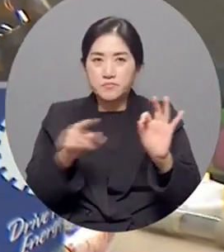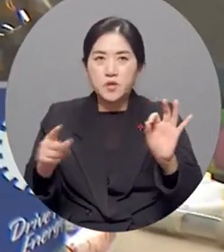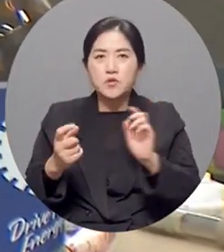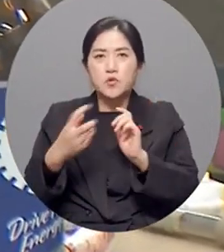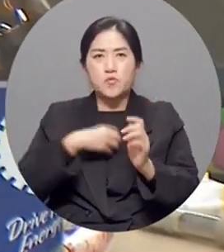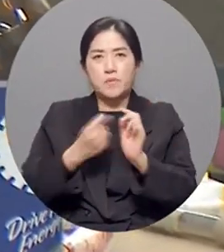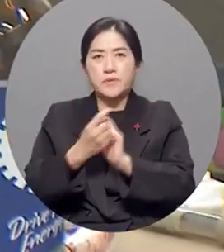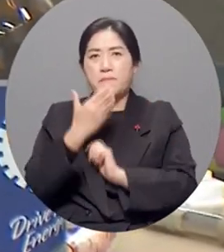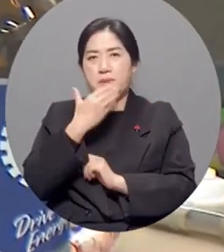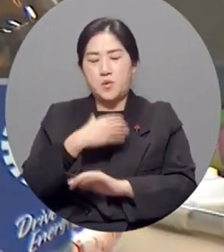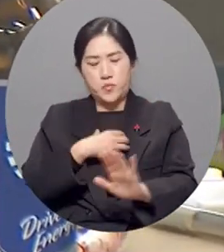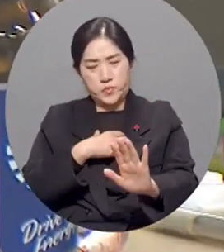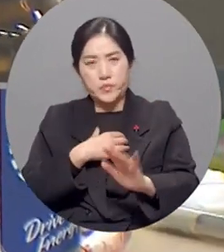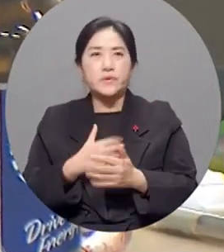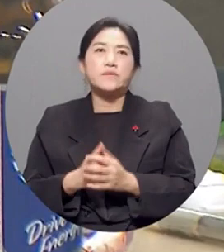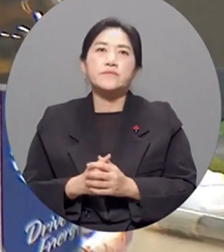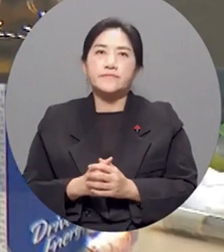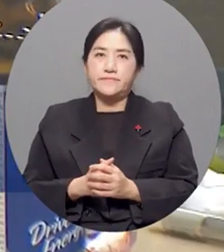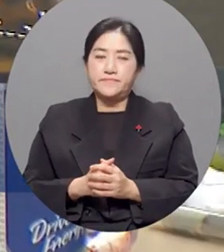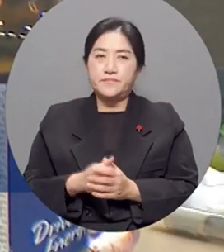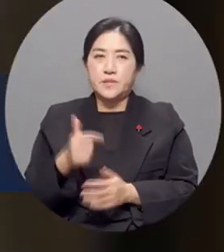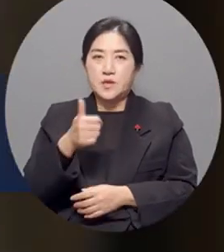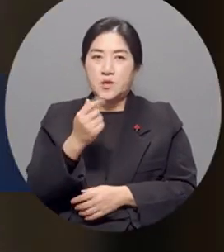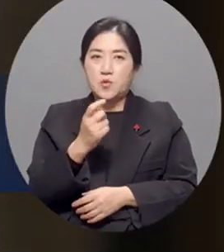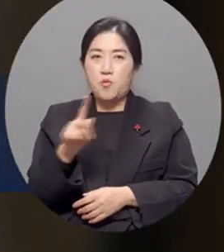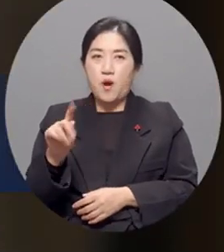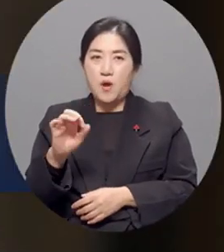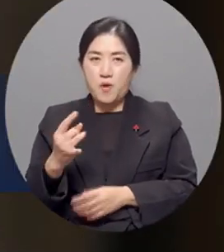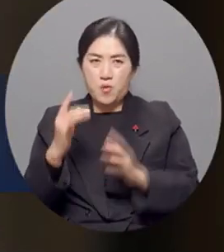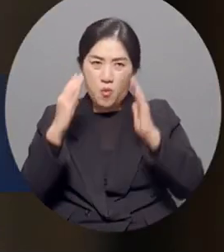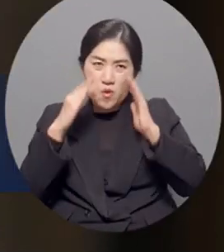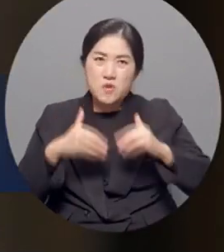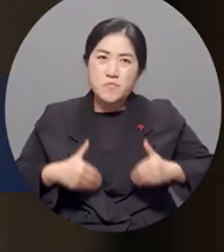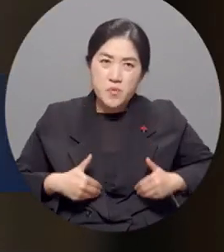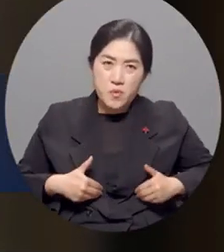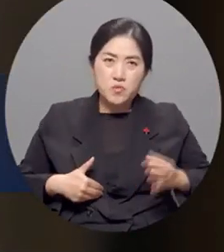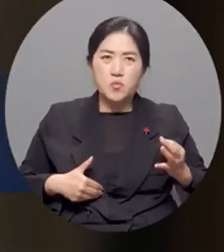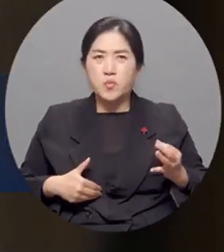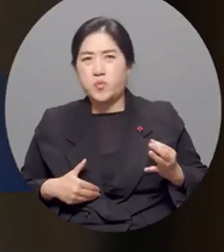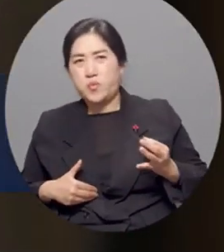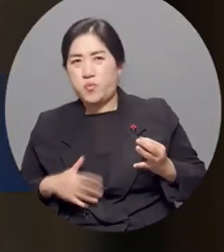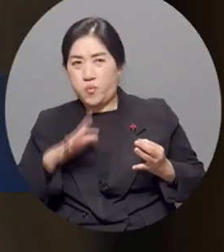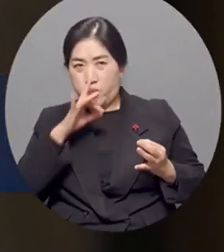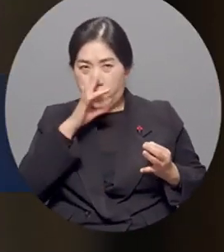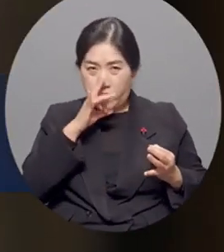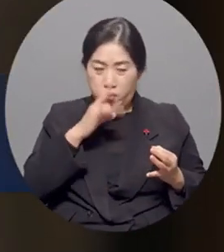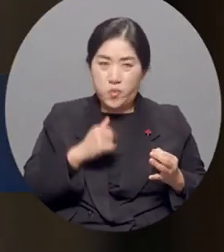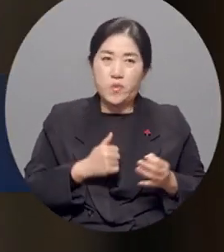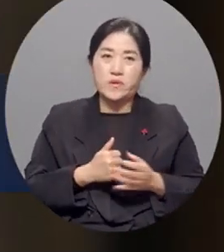(기자) 특히 입시가 빌미가 되는 과외의 경우 10대도 이런 위험에 노출 될 수 있다고 경고했습니다.